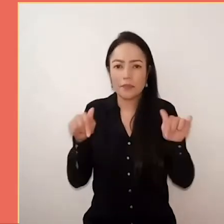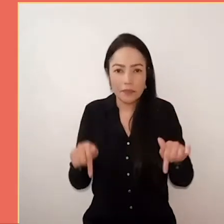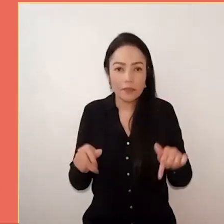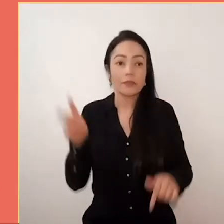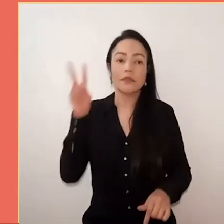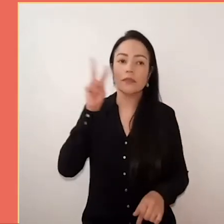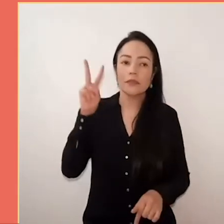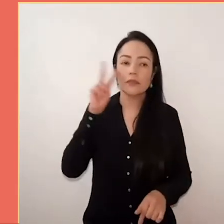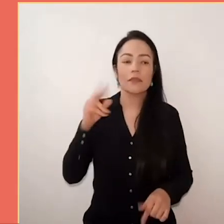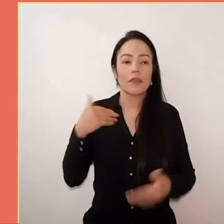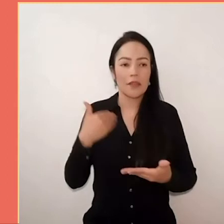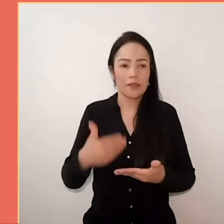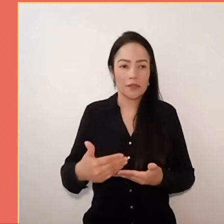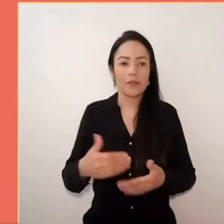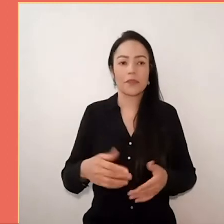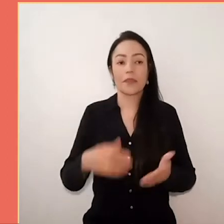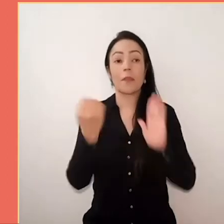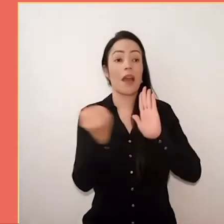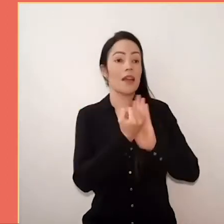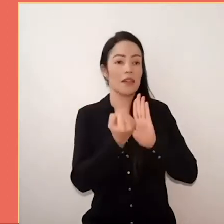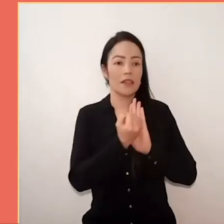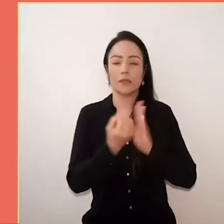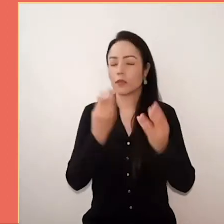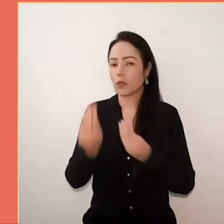vai determinar como formar as crianças.